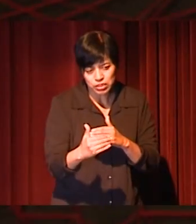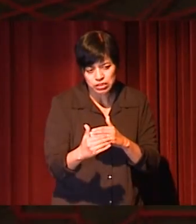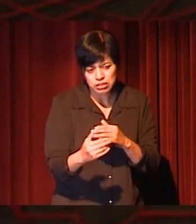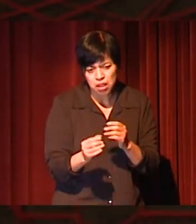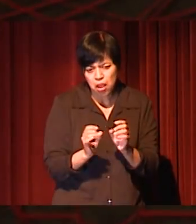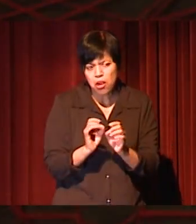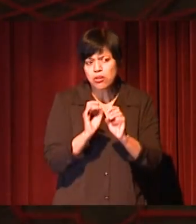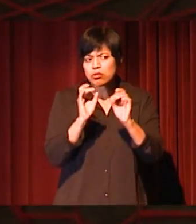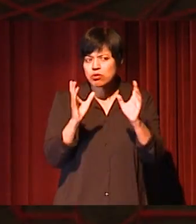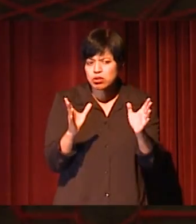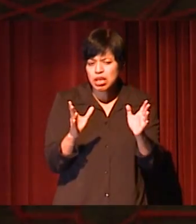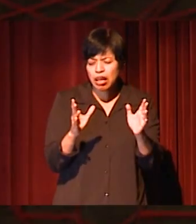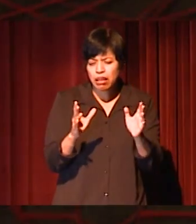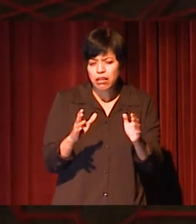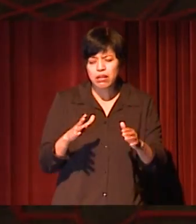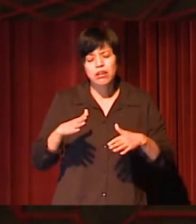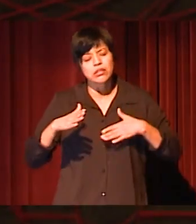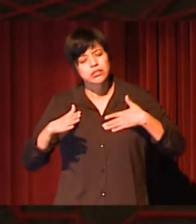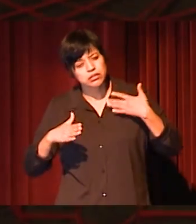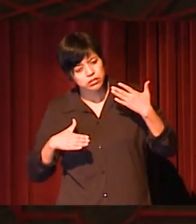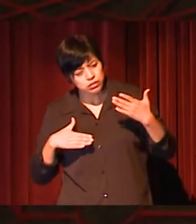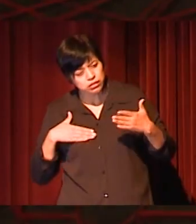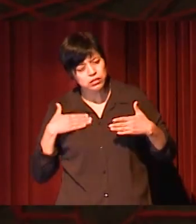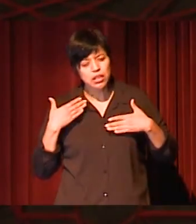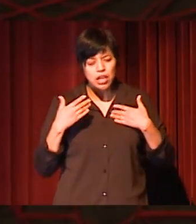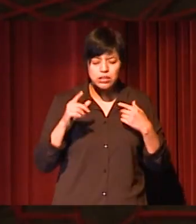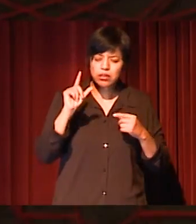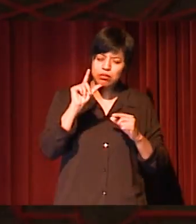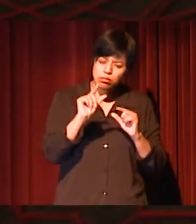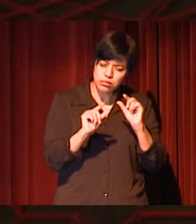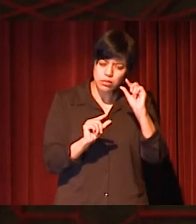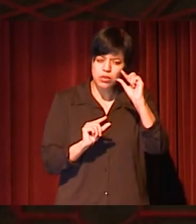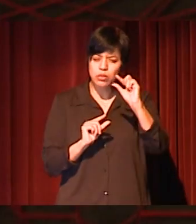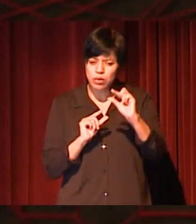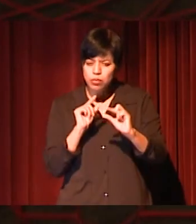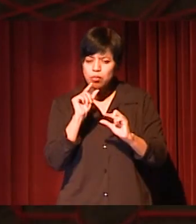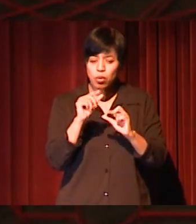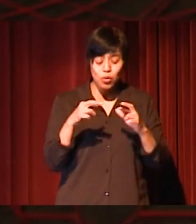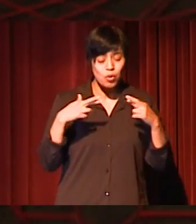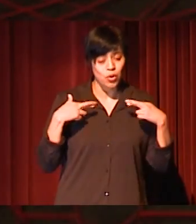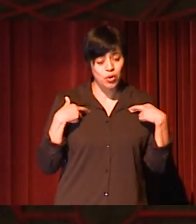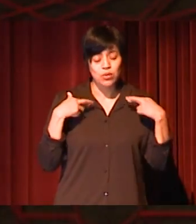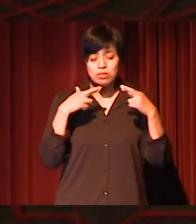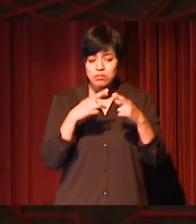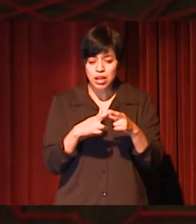El desafío del aula nos puede y poco a poco muchos perdemos la chispa.